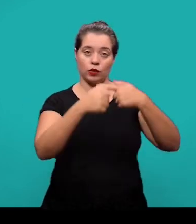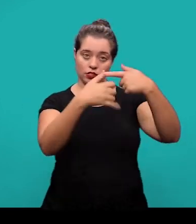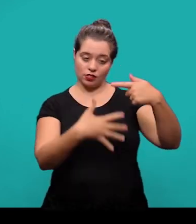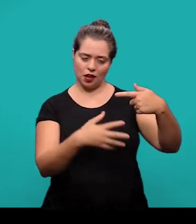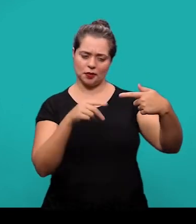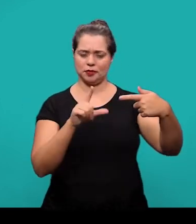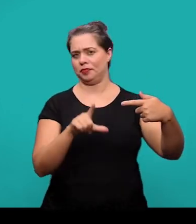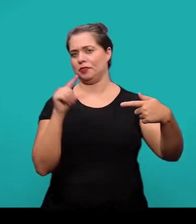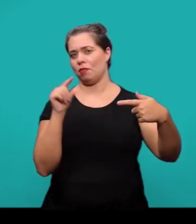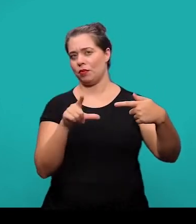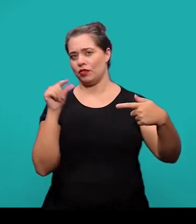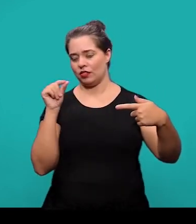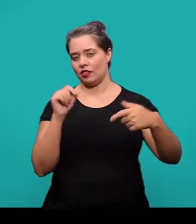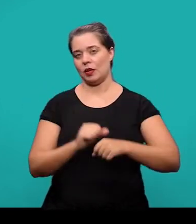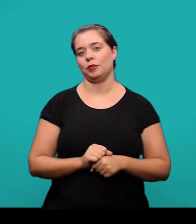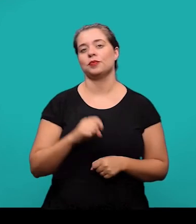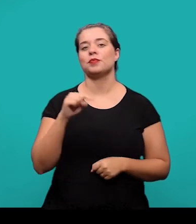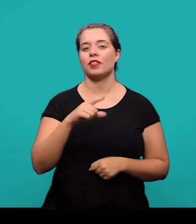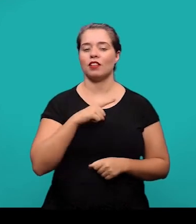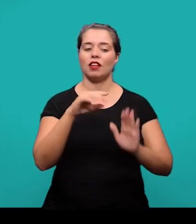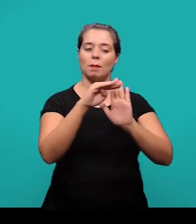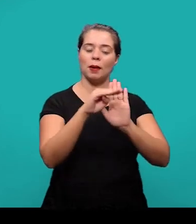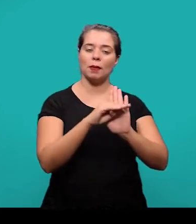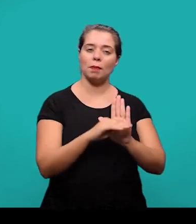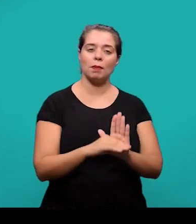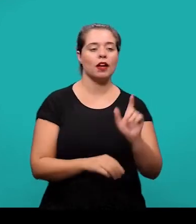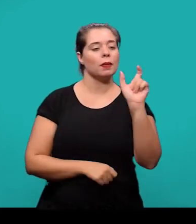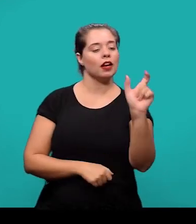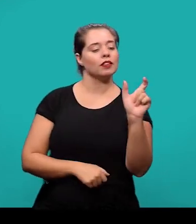e possui uma lista em ordem alfabética de palavras ou expressões técnicas